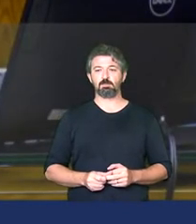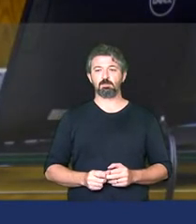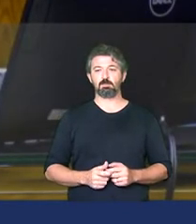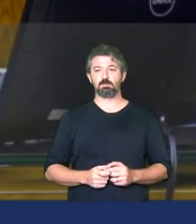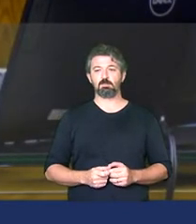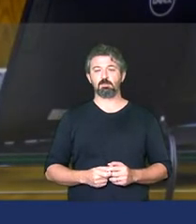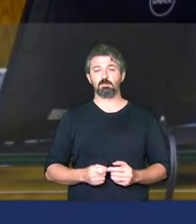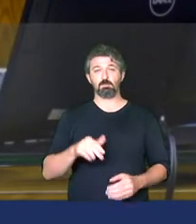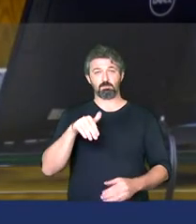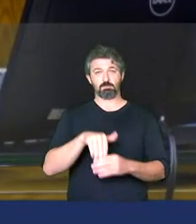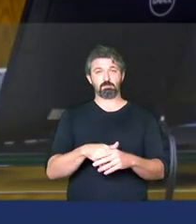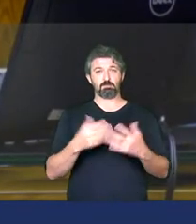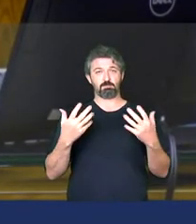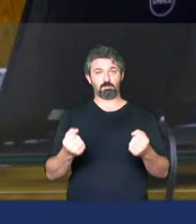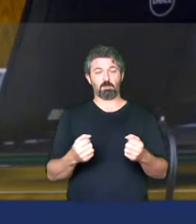O PROJETO. -- [PRESIDENTE]: